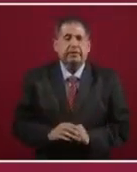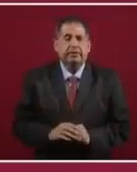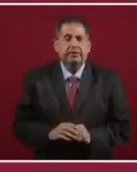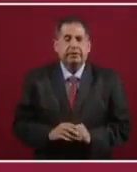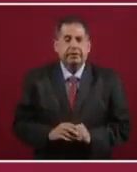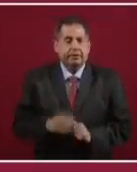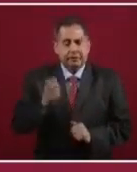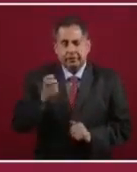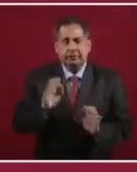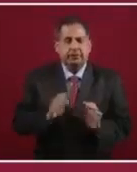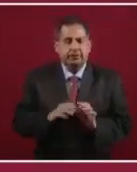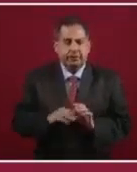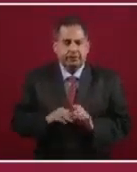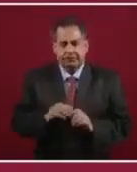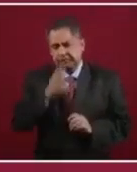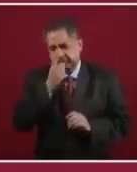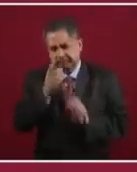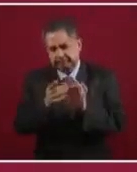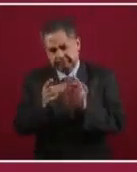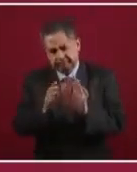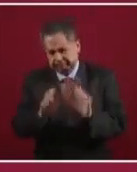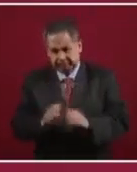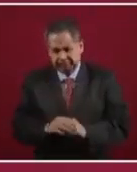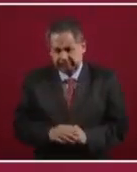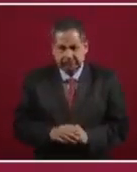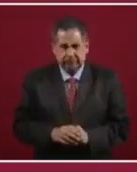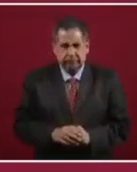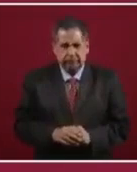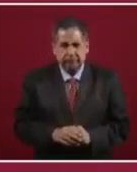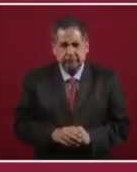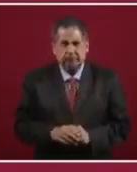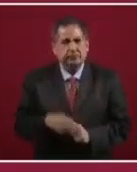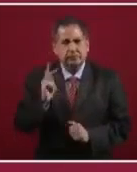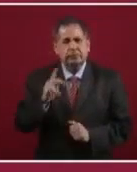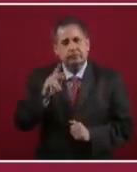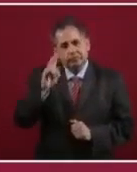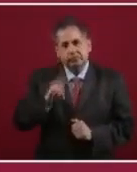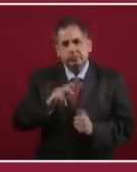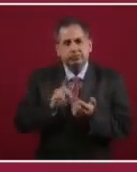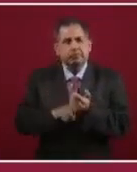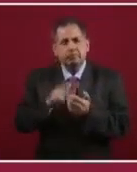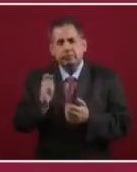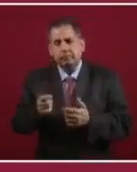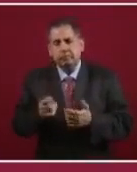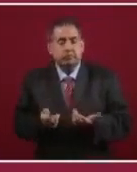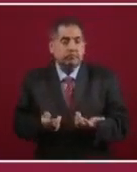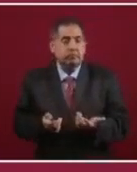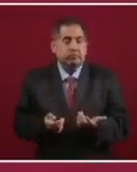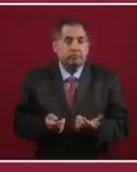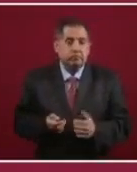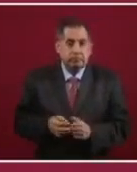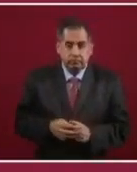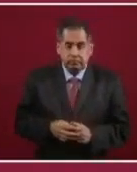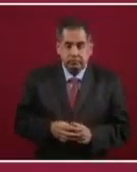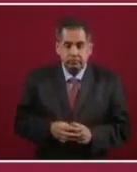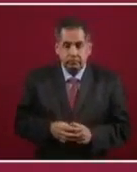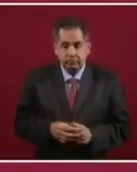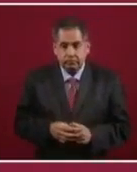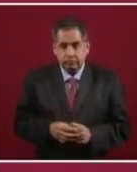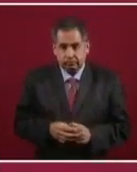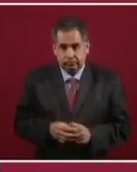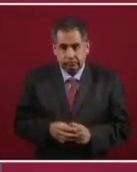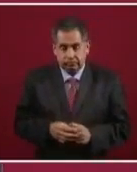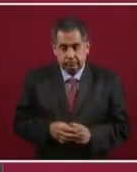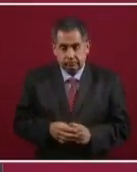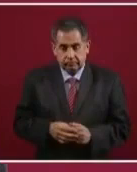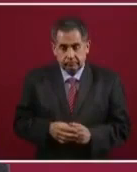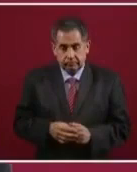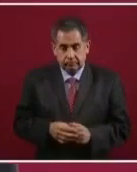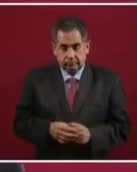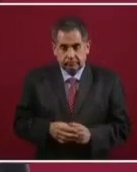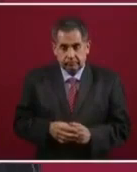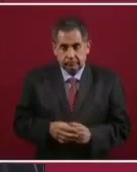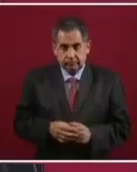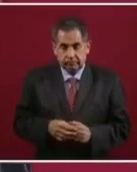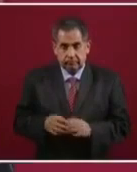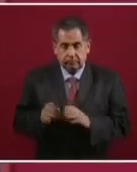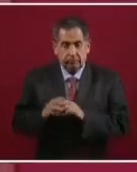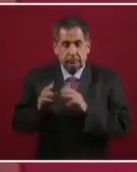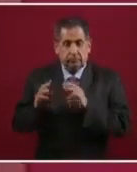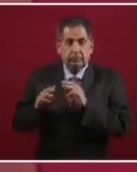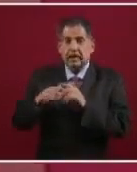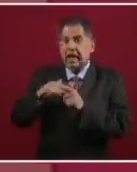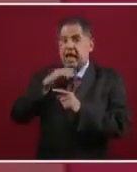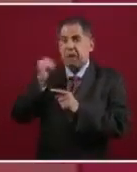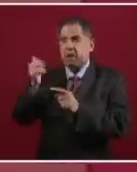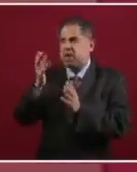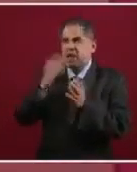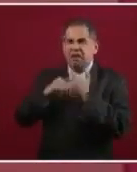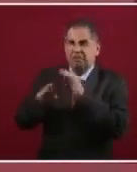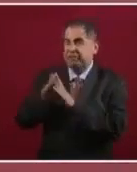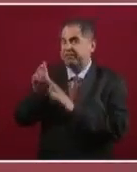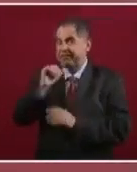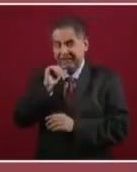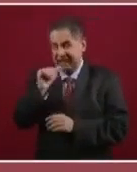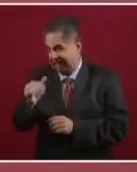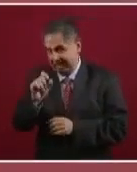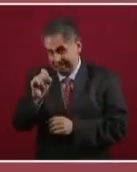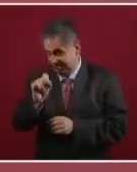Eso no se dice, pero lo cierto es que no está creciendo Alemania, no están creciendo la